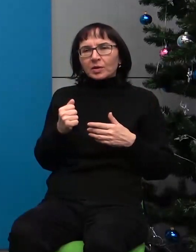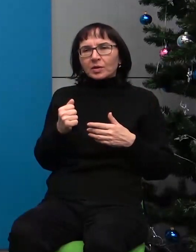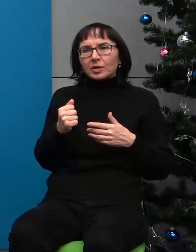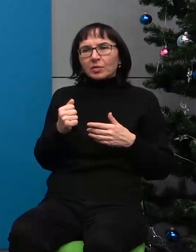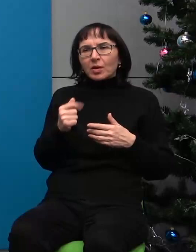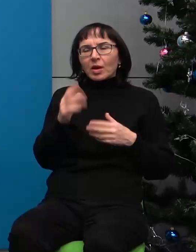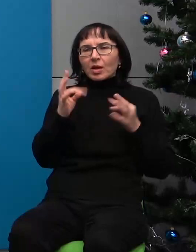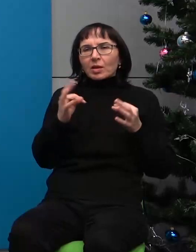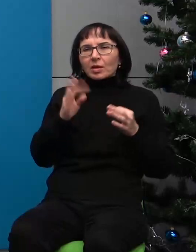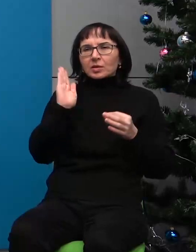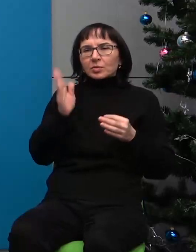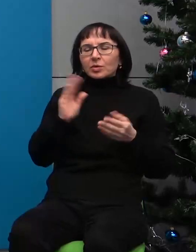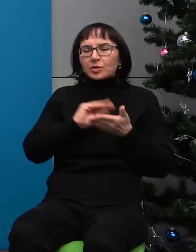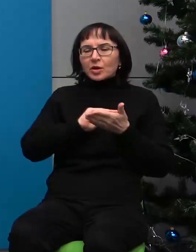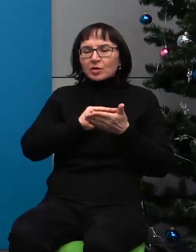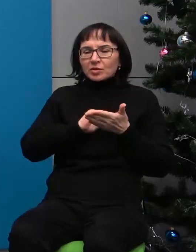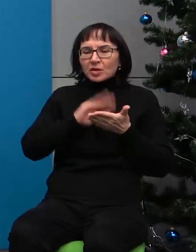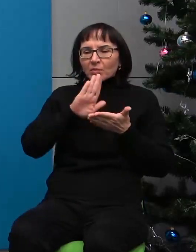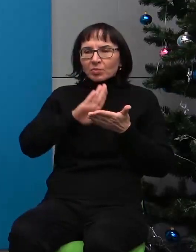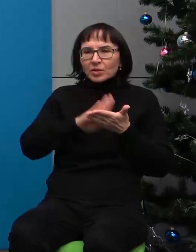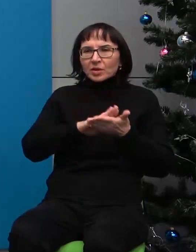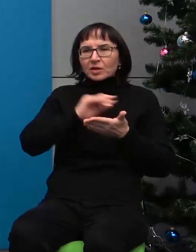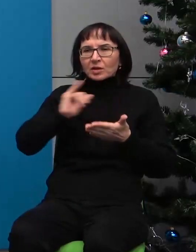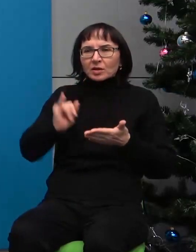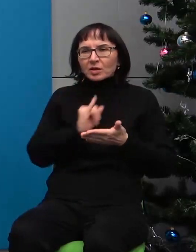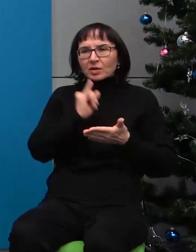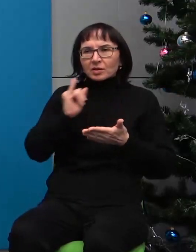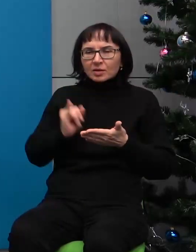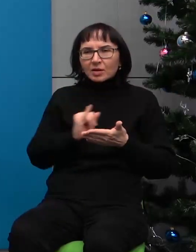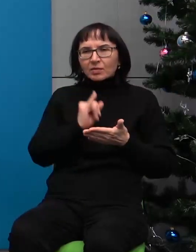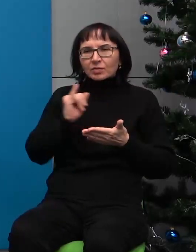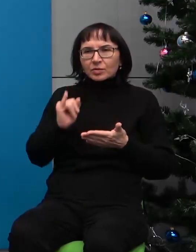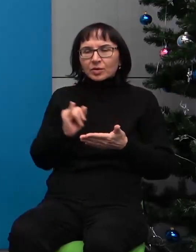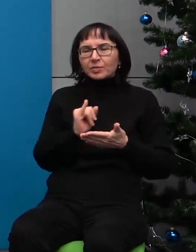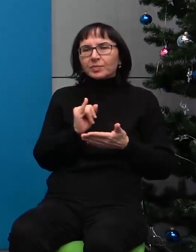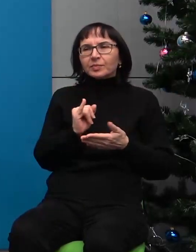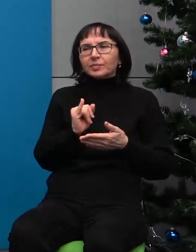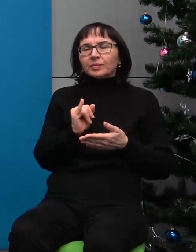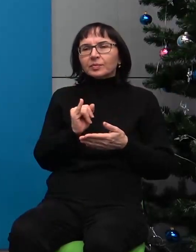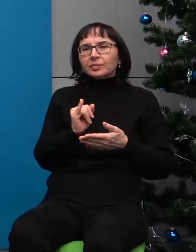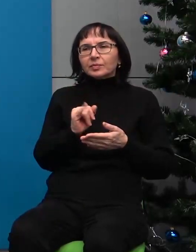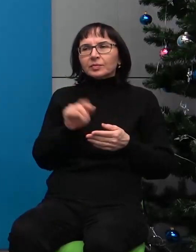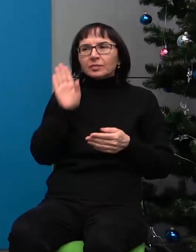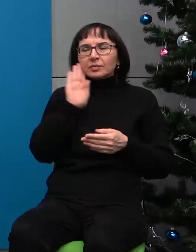że teraz będzie zapisane na zawsze. Ja po prostu słyszałem to echo, jak ona to mówiła, zawsze, zawsze.